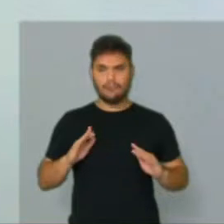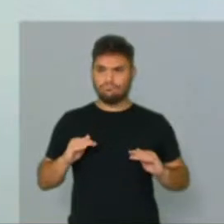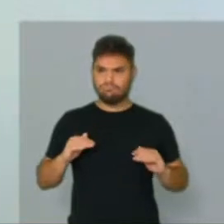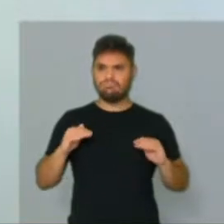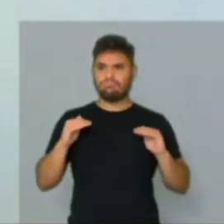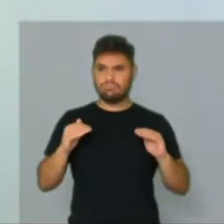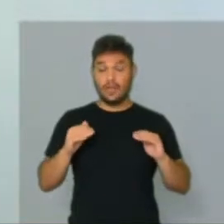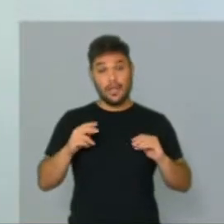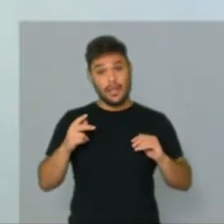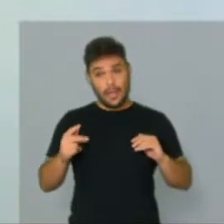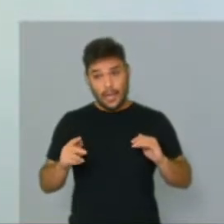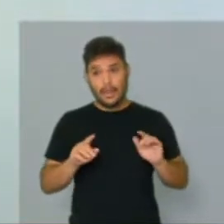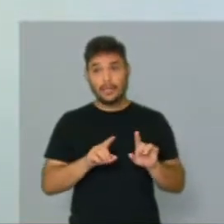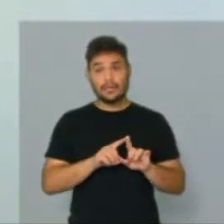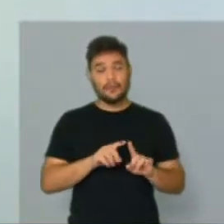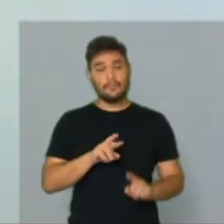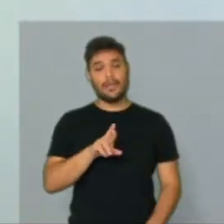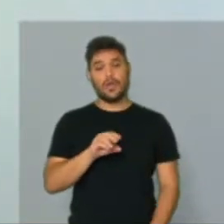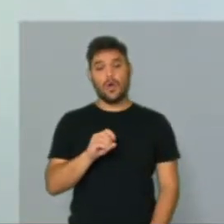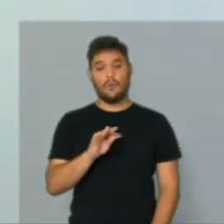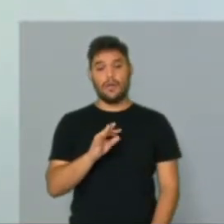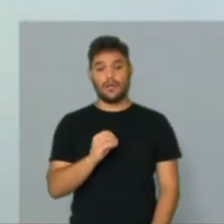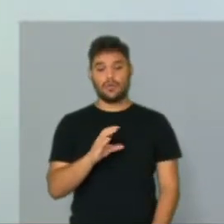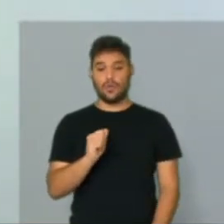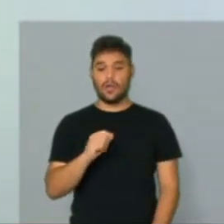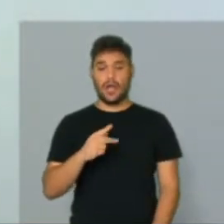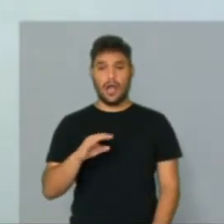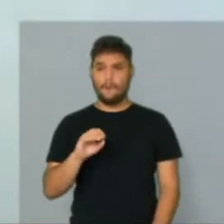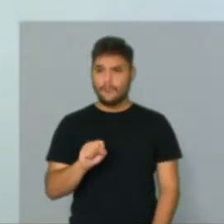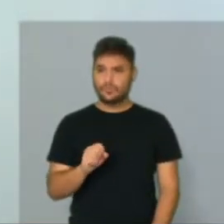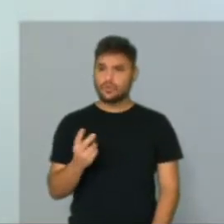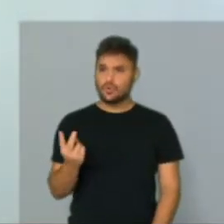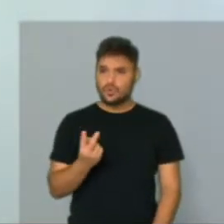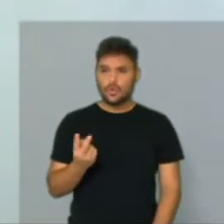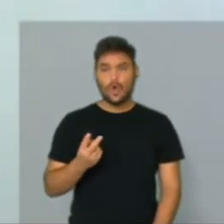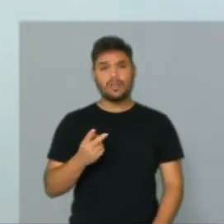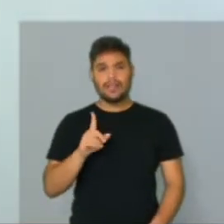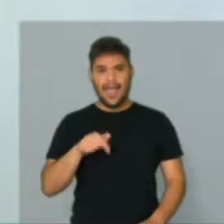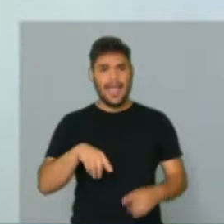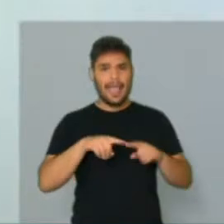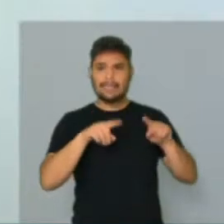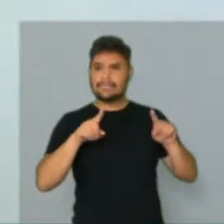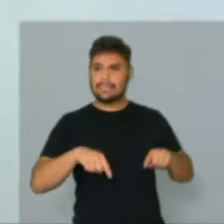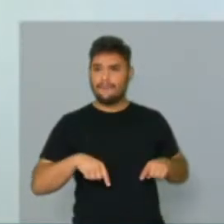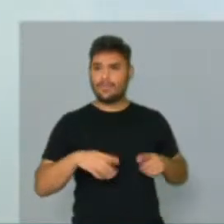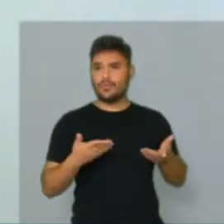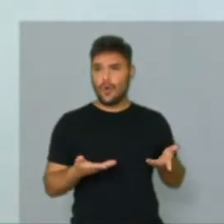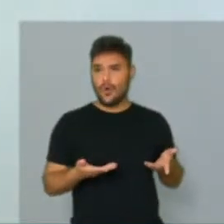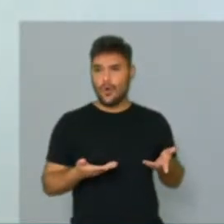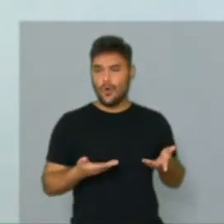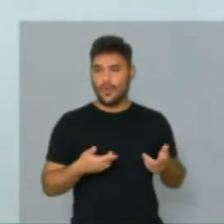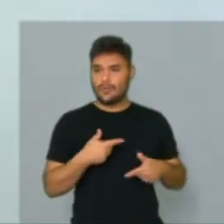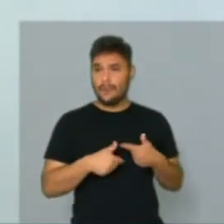SENHOR ROBERTO CAMPOS QUE AMBOS SÃO SERVIDORES PÚBLICOS E AS SITUAÇÕES SÃO BASTANTE GRAVES PORQUE SE